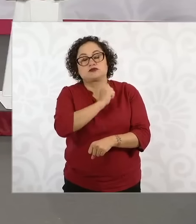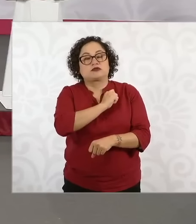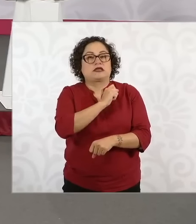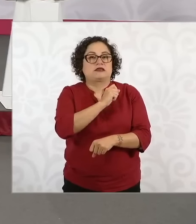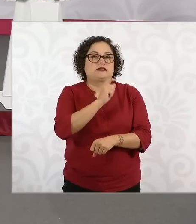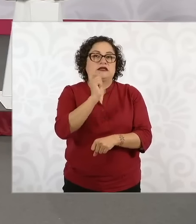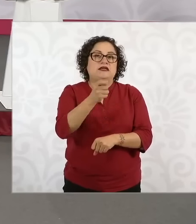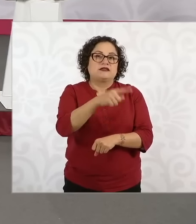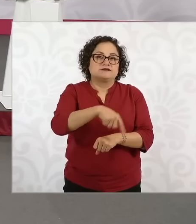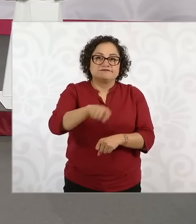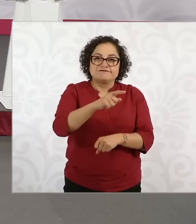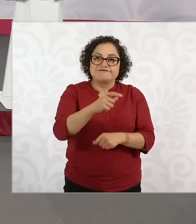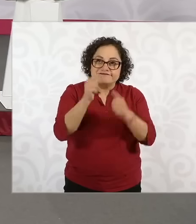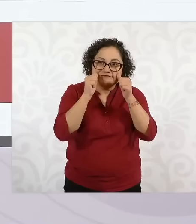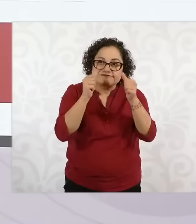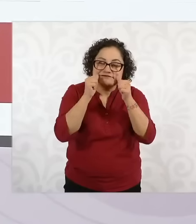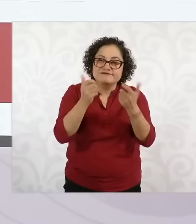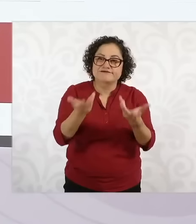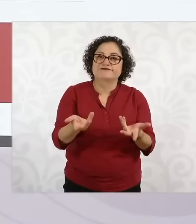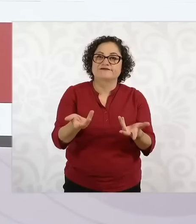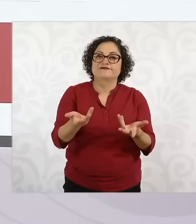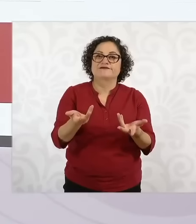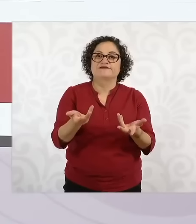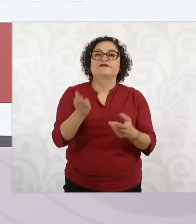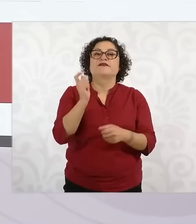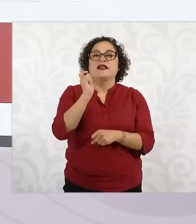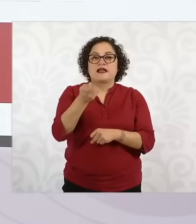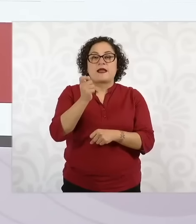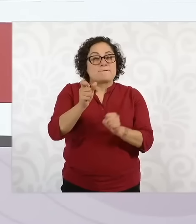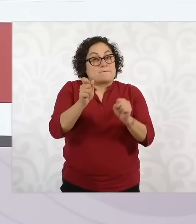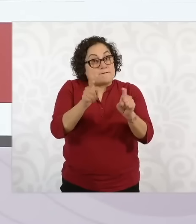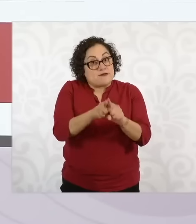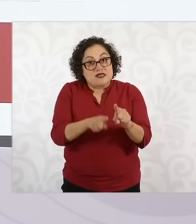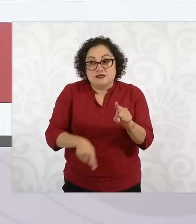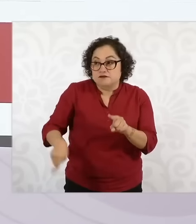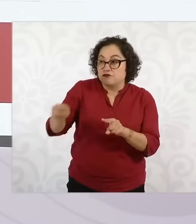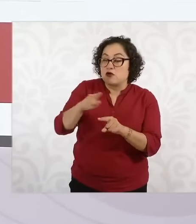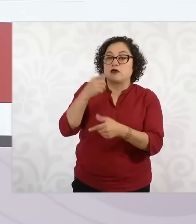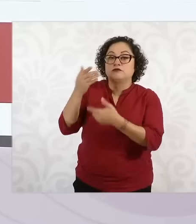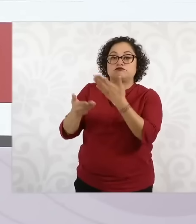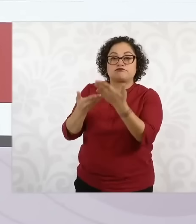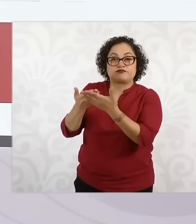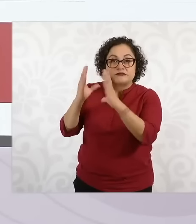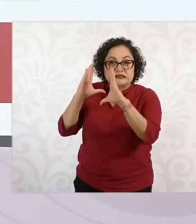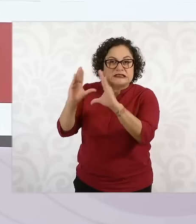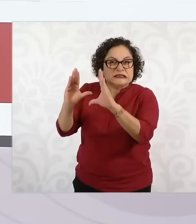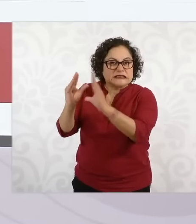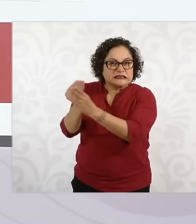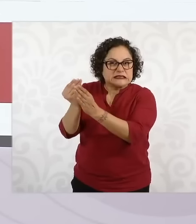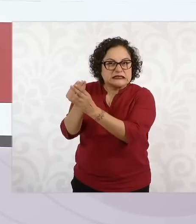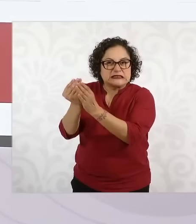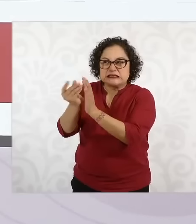y se está contratando especialistas, te están formando especialistas y además pues la salud no